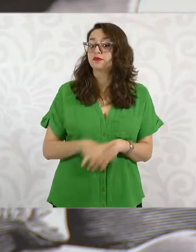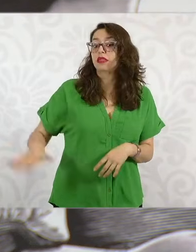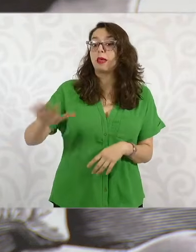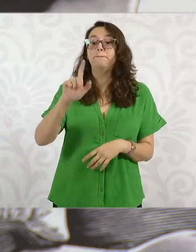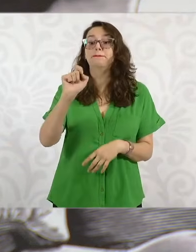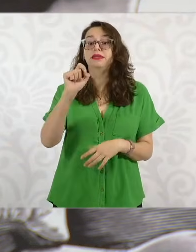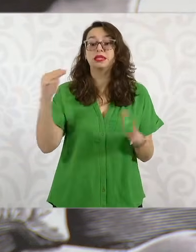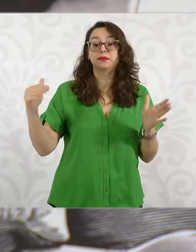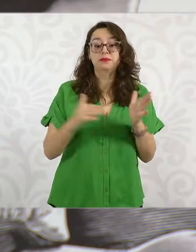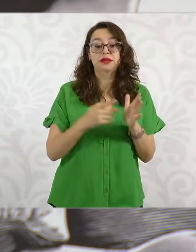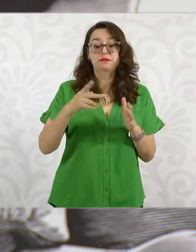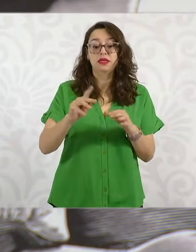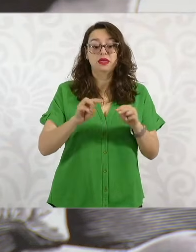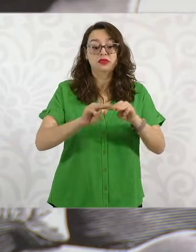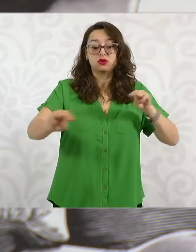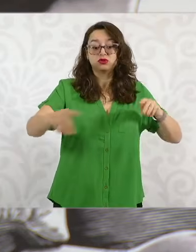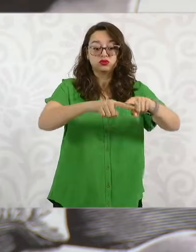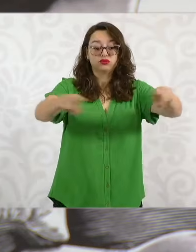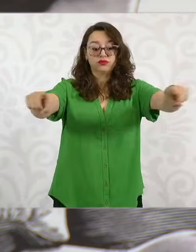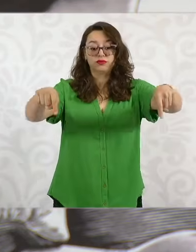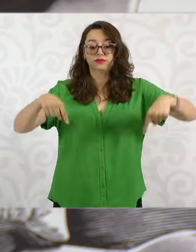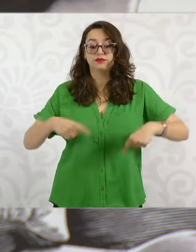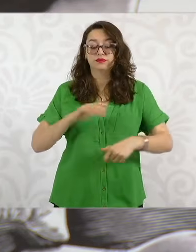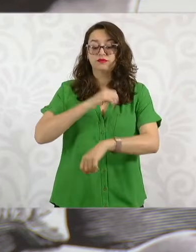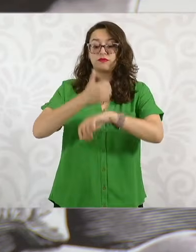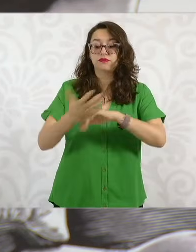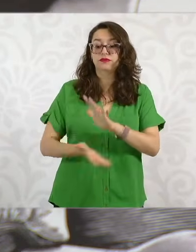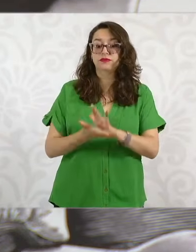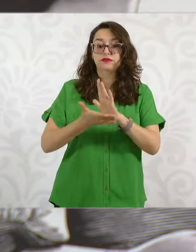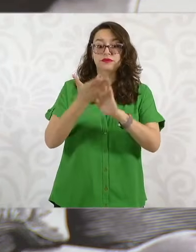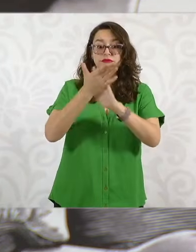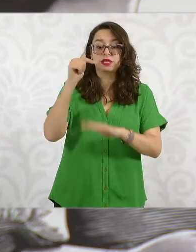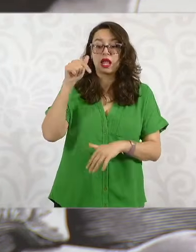crecer en futuras expansiones y fue seleccionado debido a su sólida base de talento local,